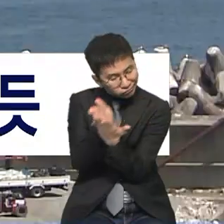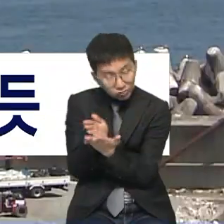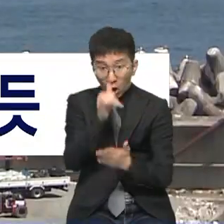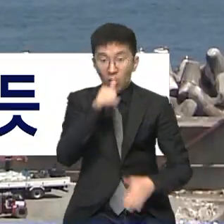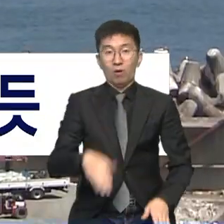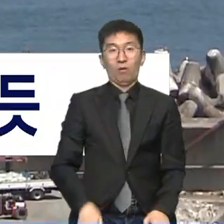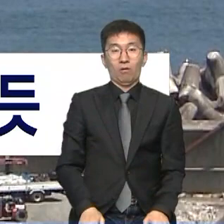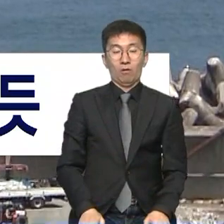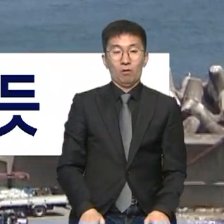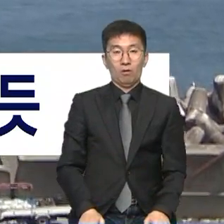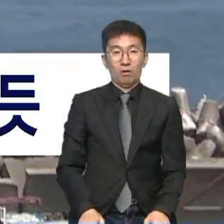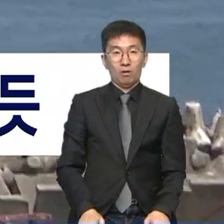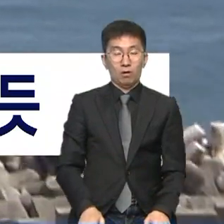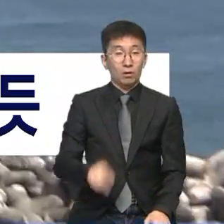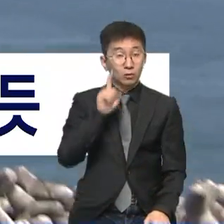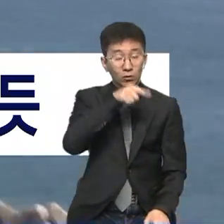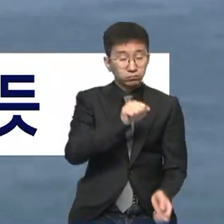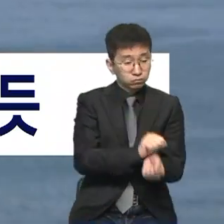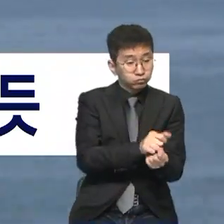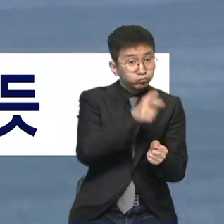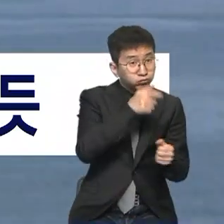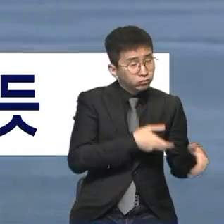방류에 찬성하거나 반대하는 입장까지 밝힐 것인지 묻자 이렇게 답했습니다.